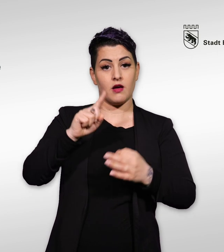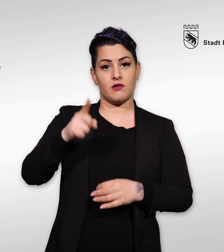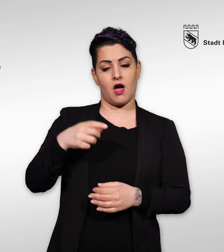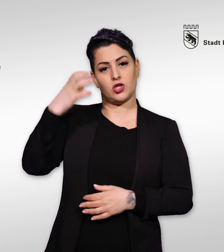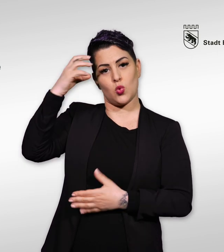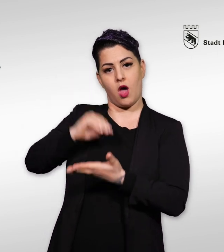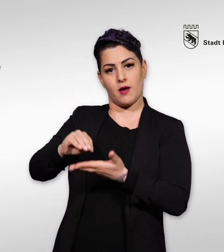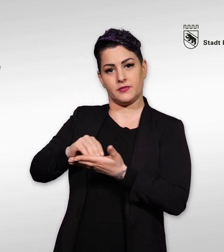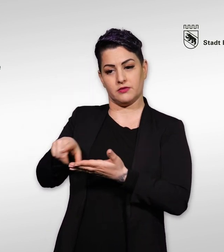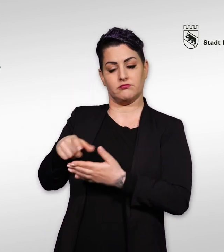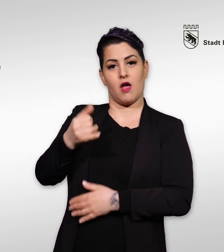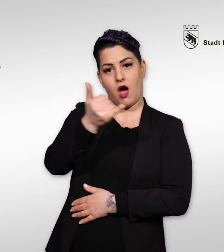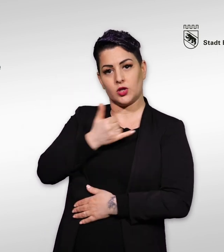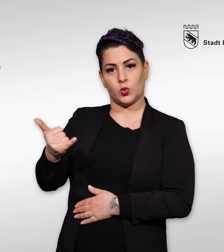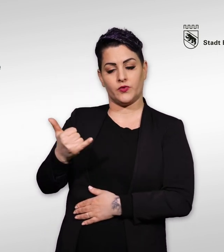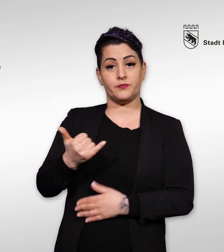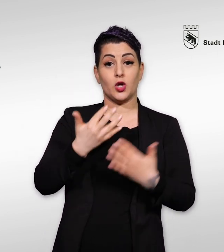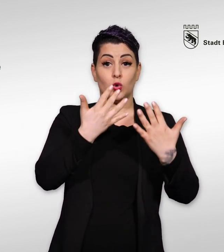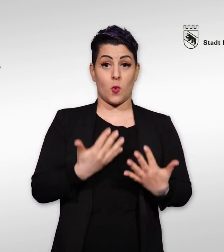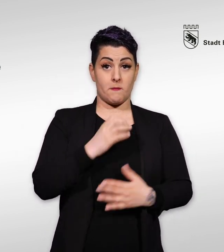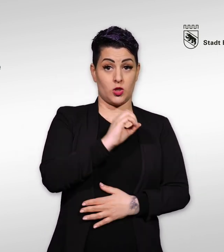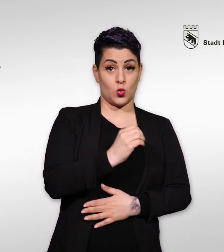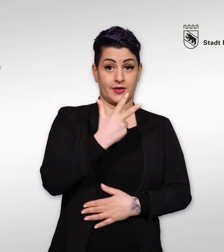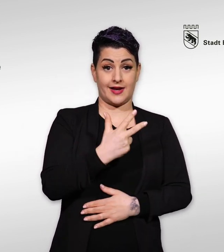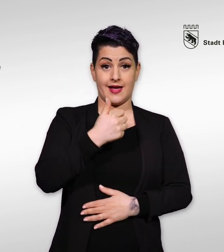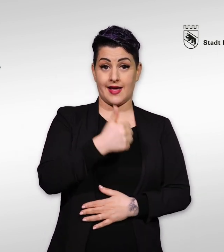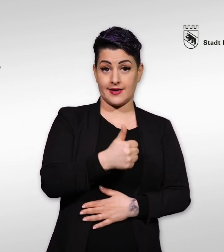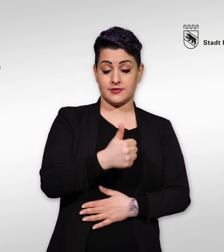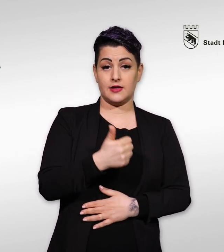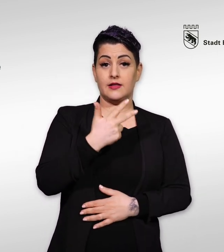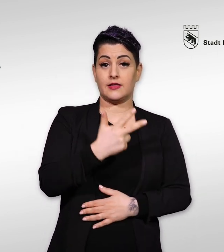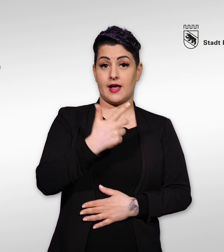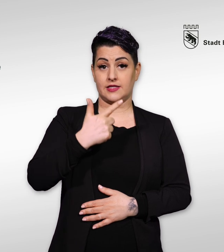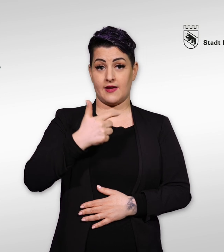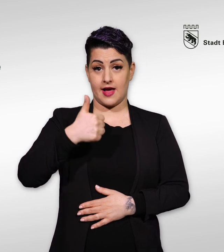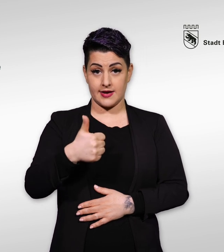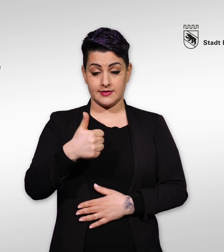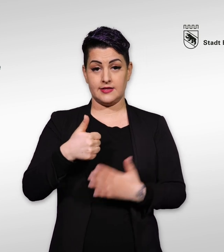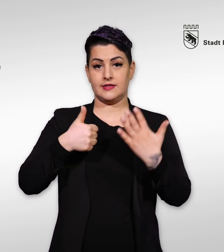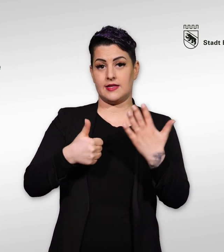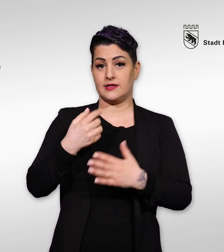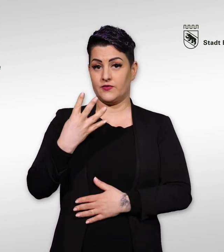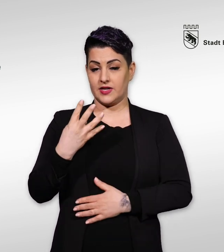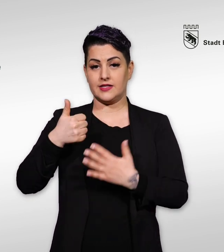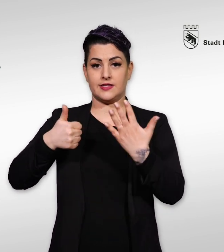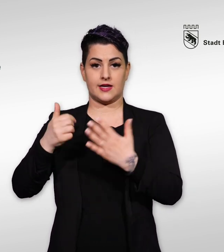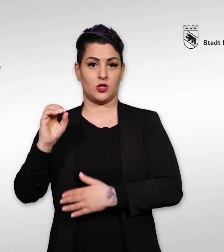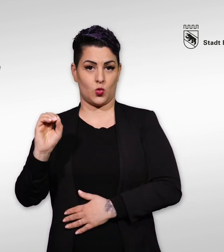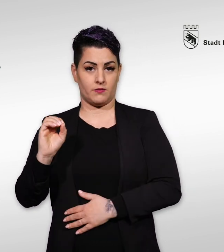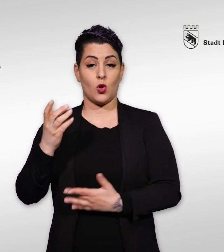Dann rufen Sie das Schulamt an unter der Nummer 031 321 64 60 an.